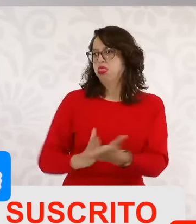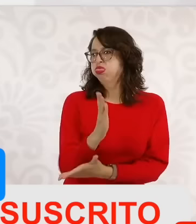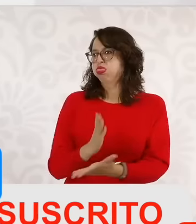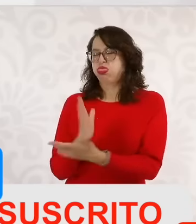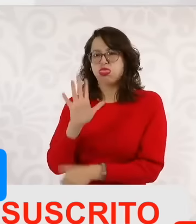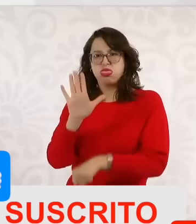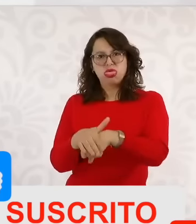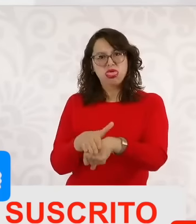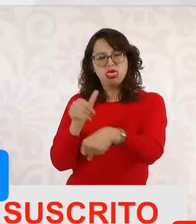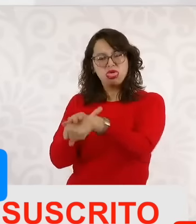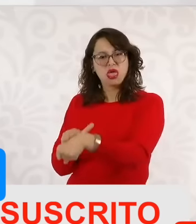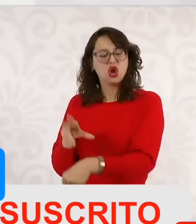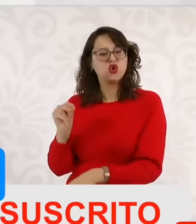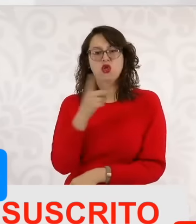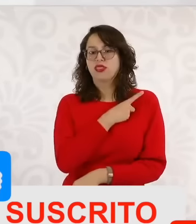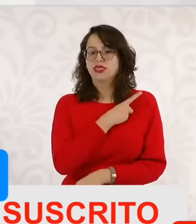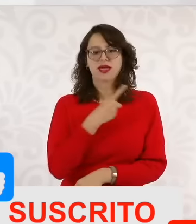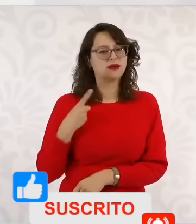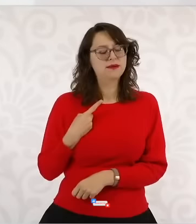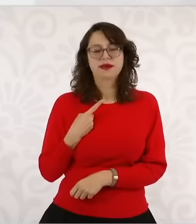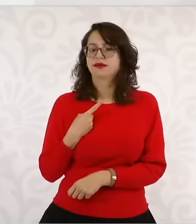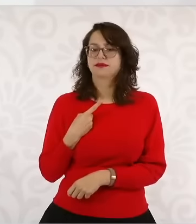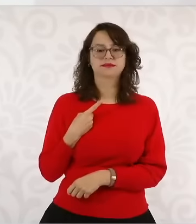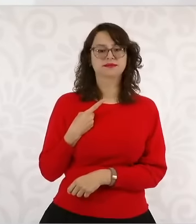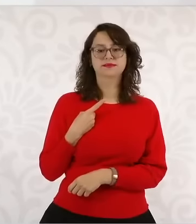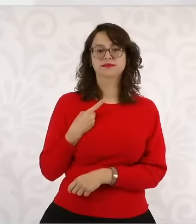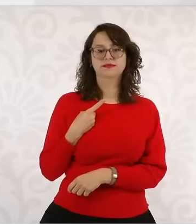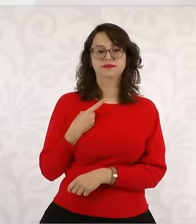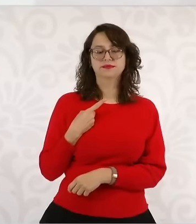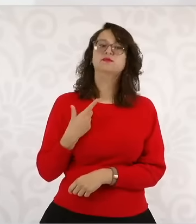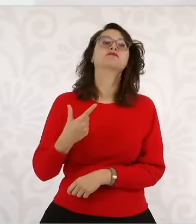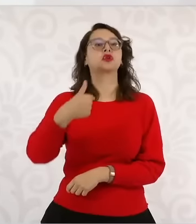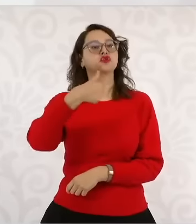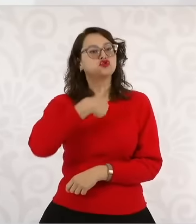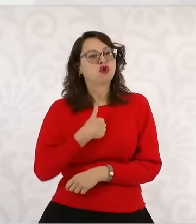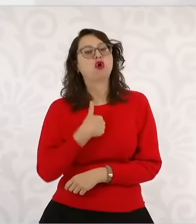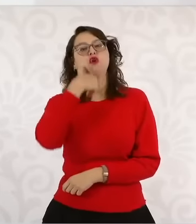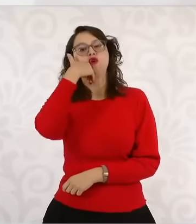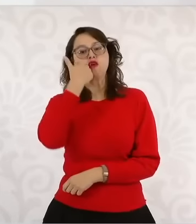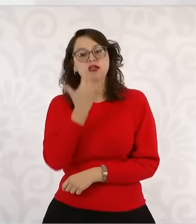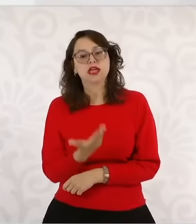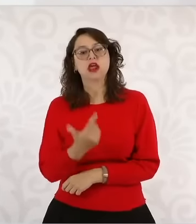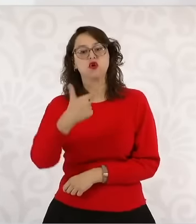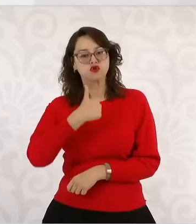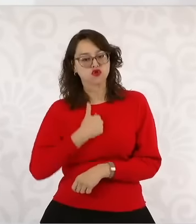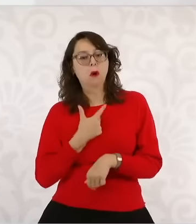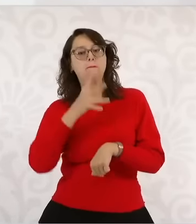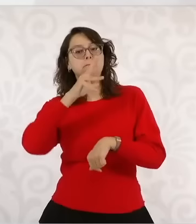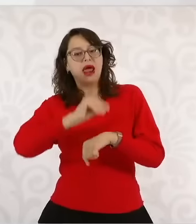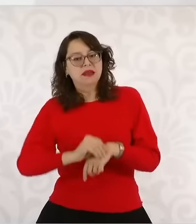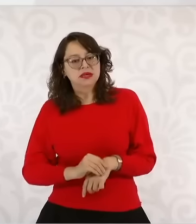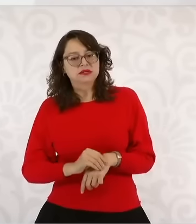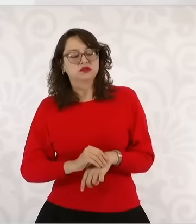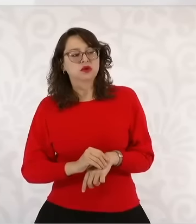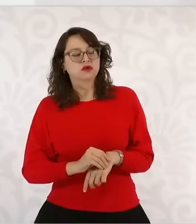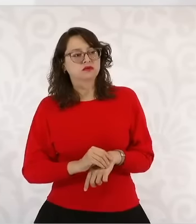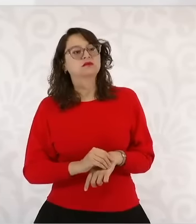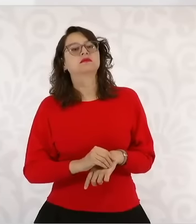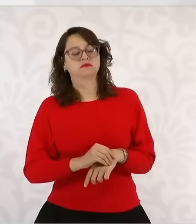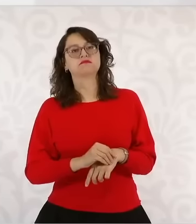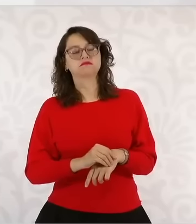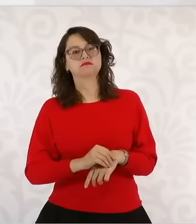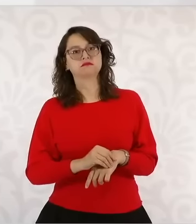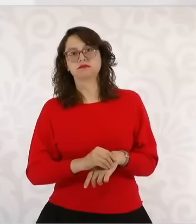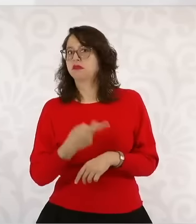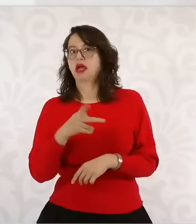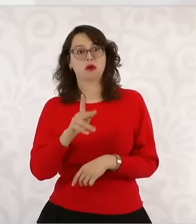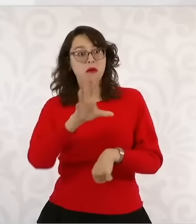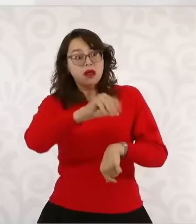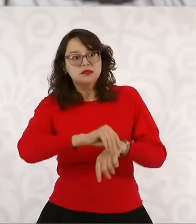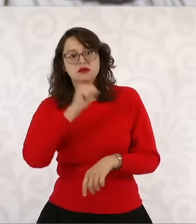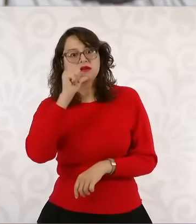a vulnerar ese espacio. La única manera es bajo eh la aprobación de la mujer. Entonces,